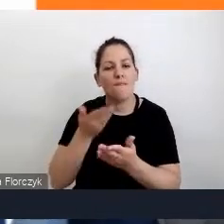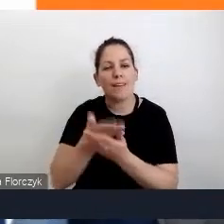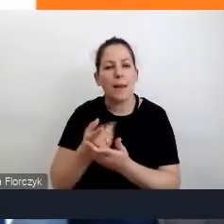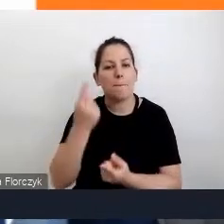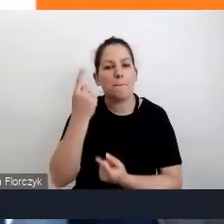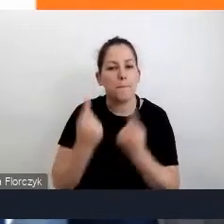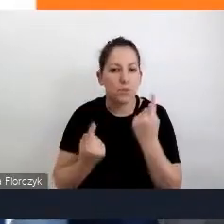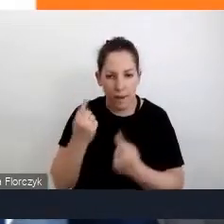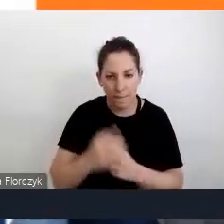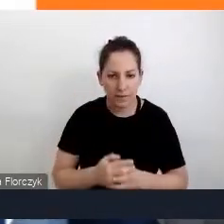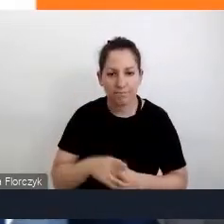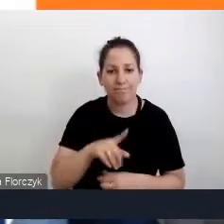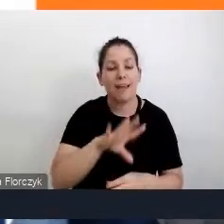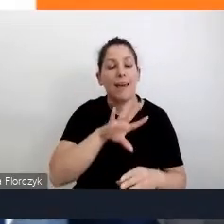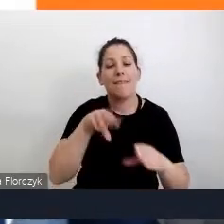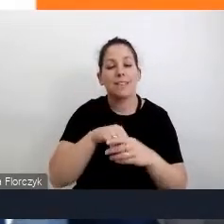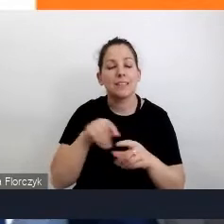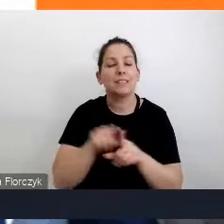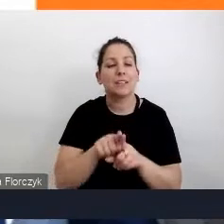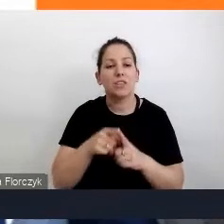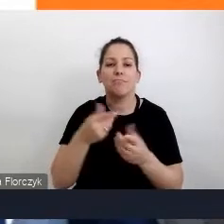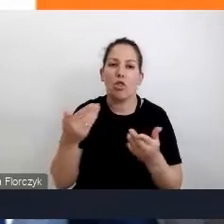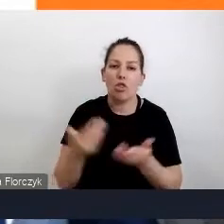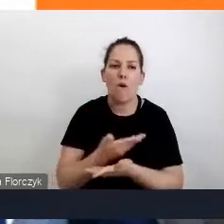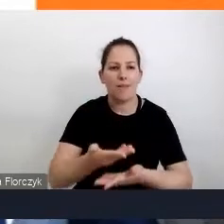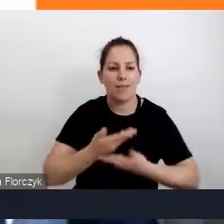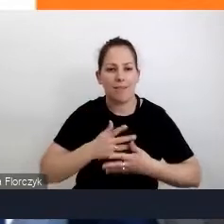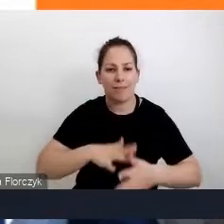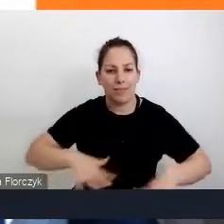Te inwestycje otwierają nam nowe tereny inwestycyjne.